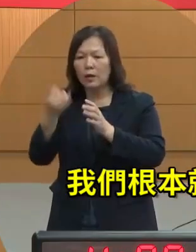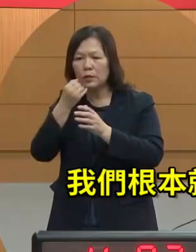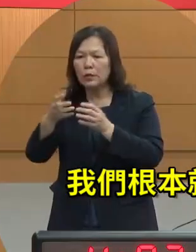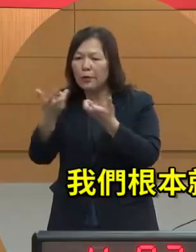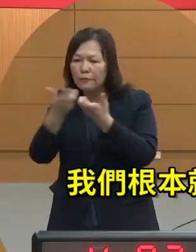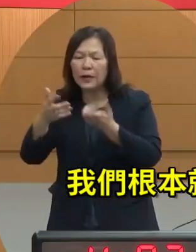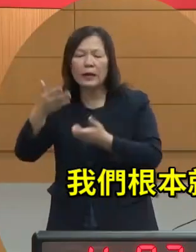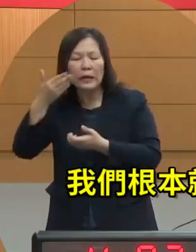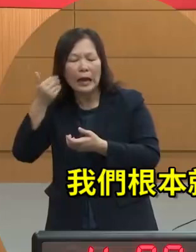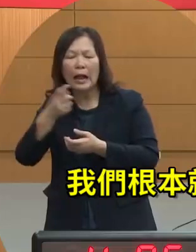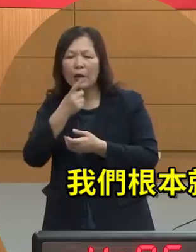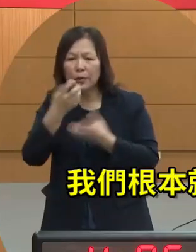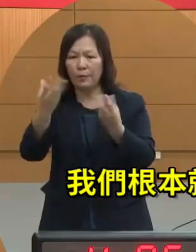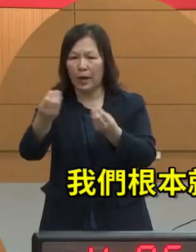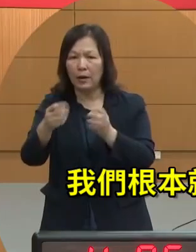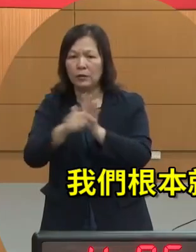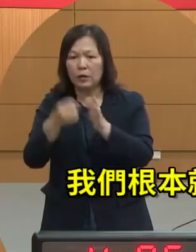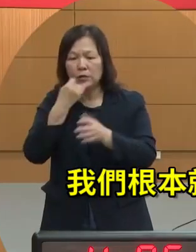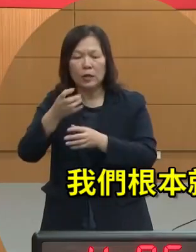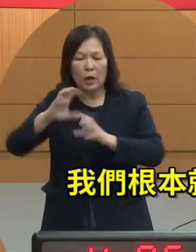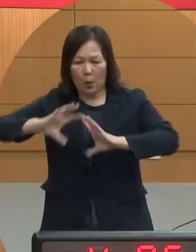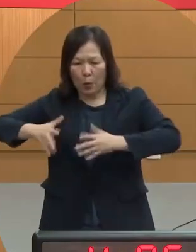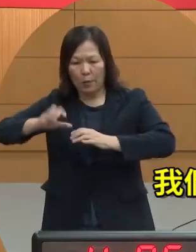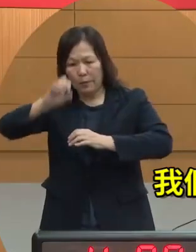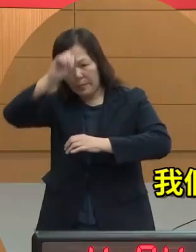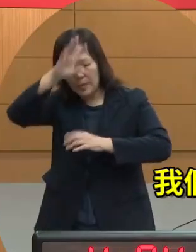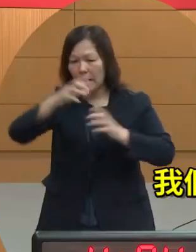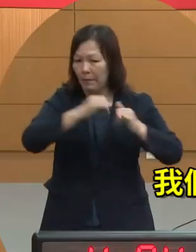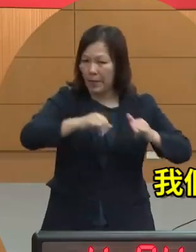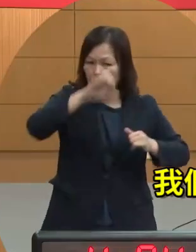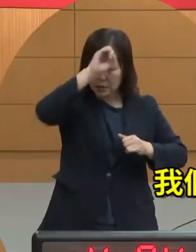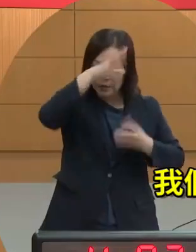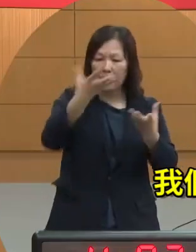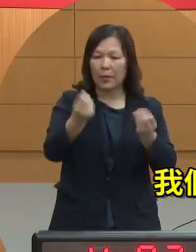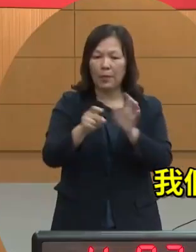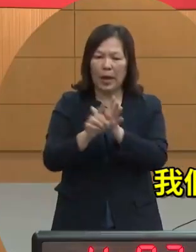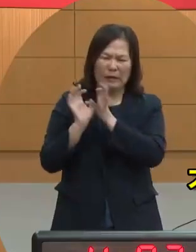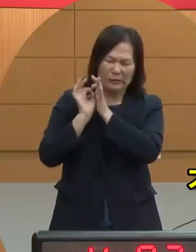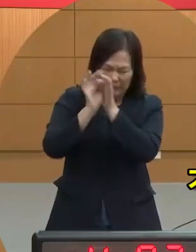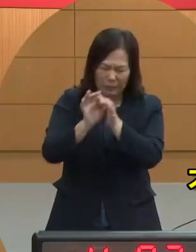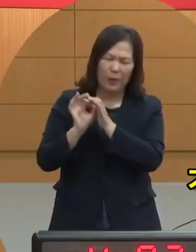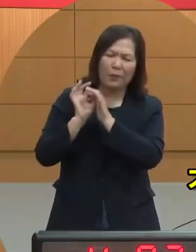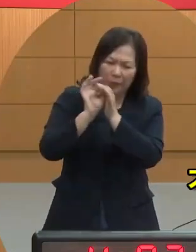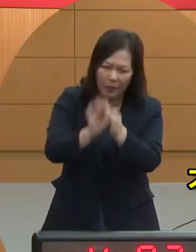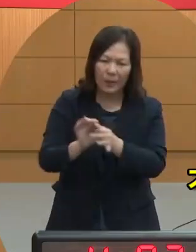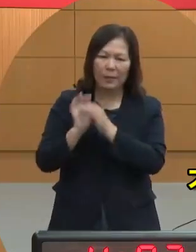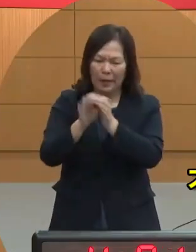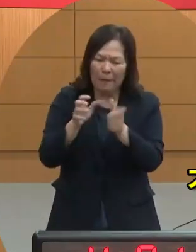我們根本就沒有所謂的國民黨和民進黨 我們只有不斷不斷的分贓 不斷不斷的欺壓而已